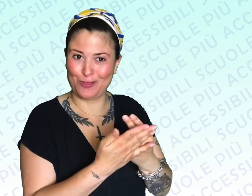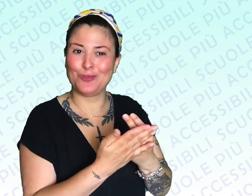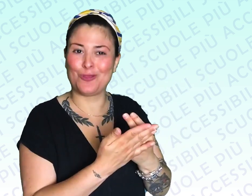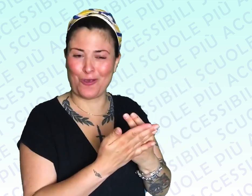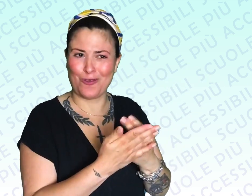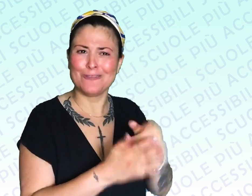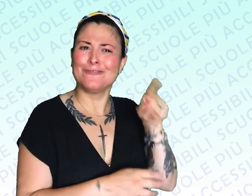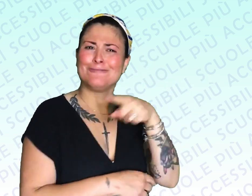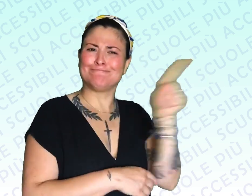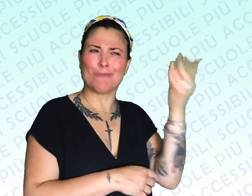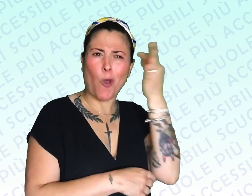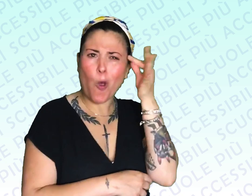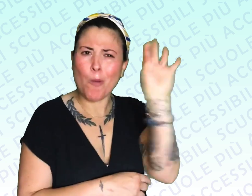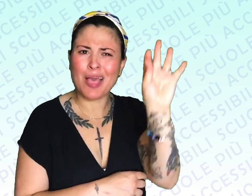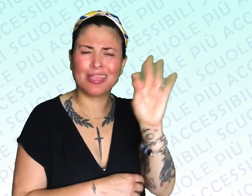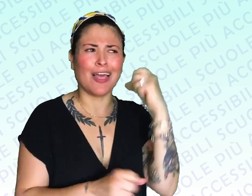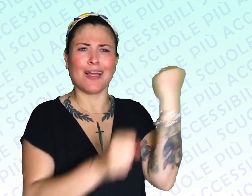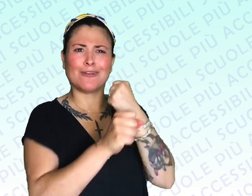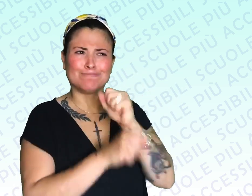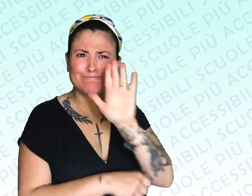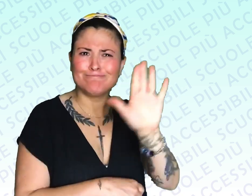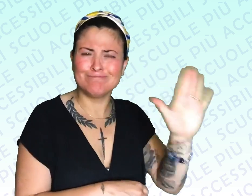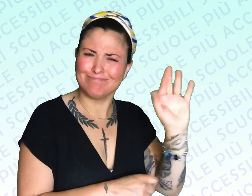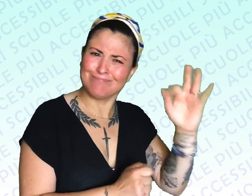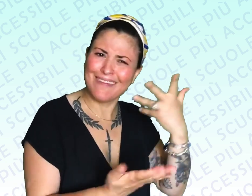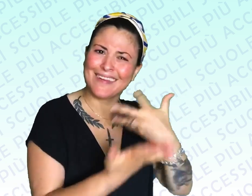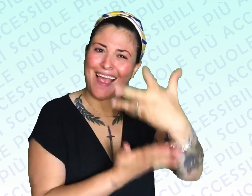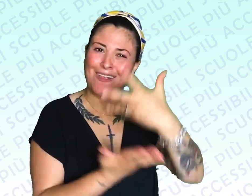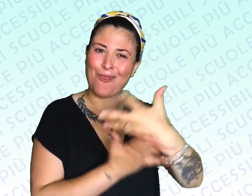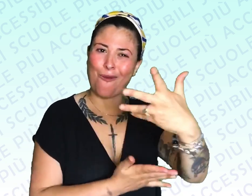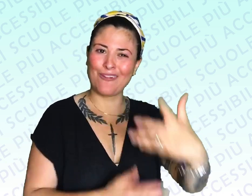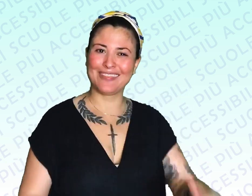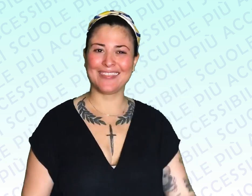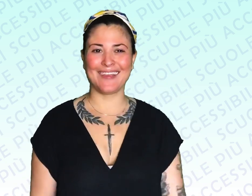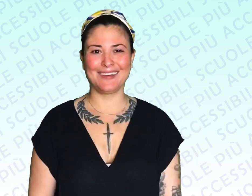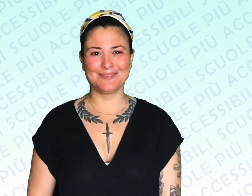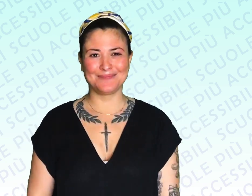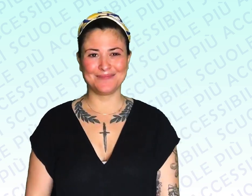raccontando i suoi obiettivi e le attività messe in campo.